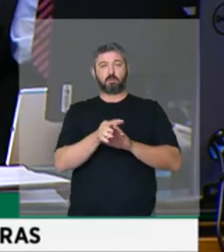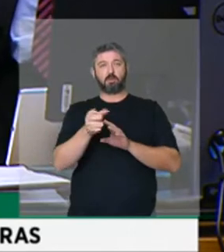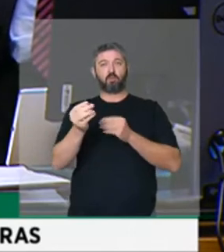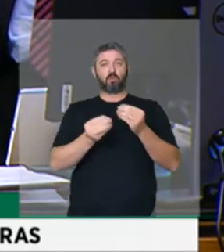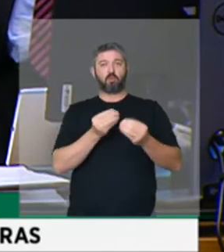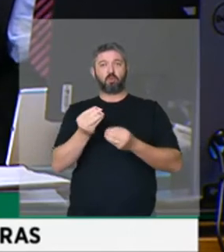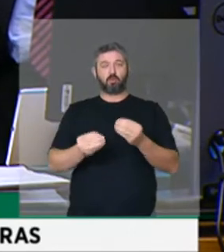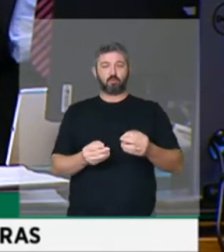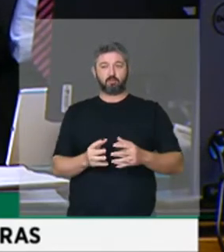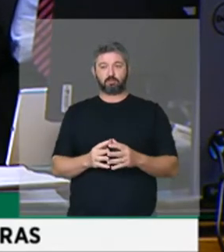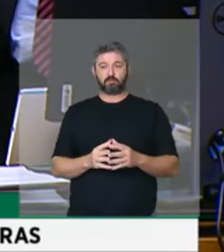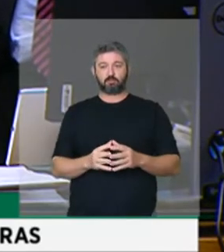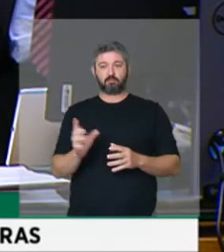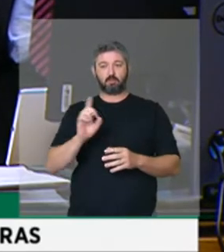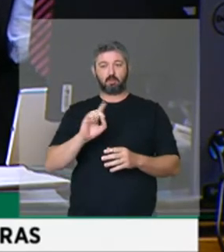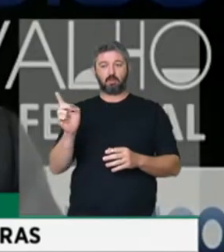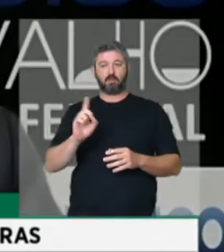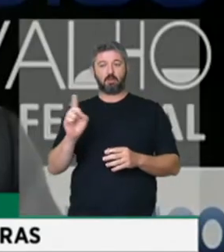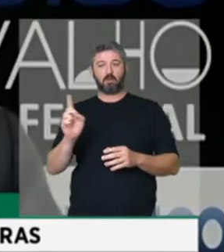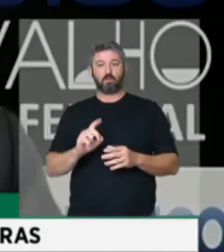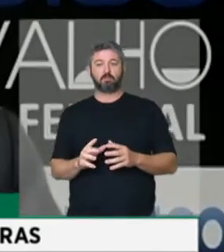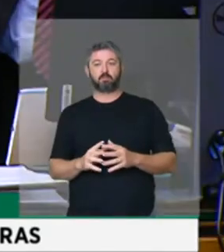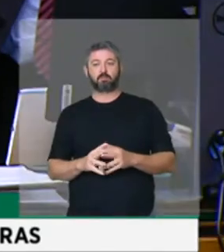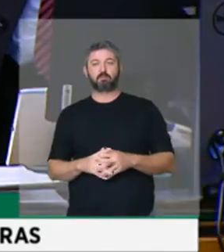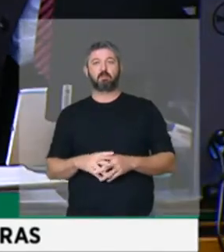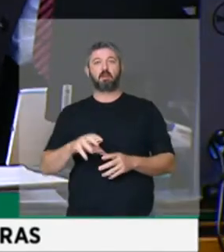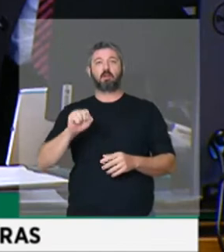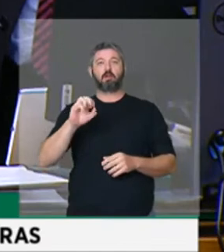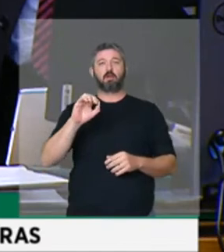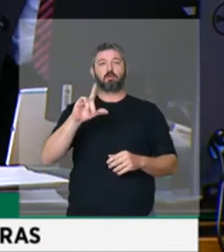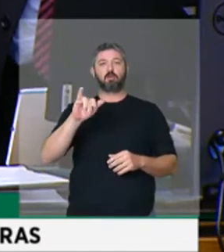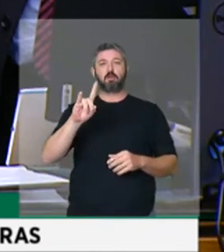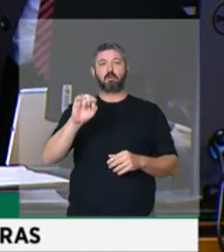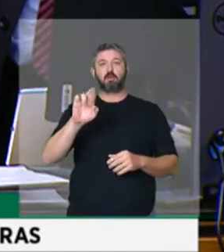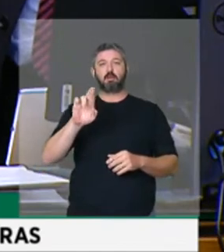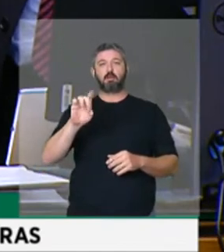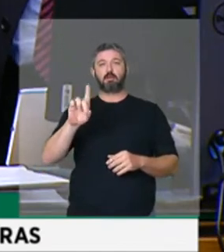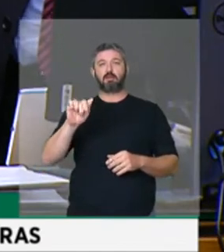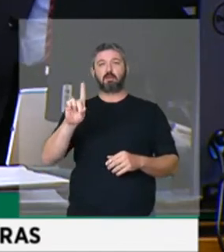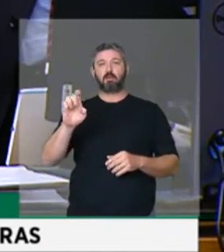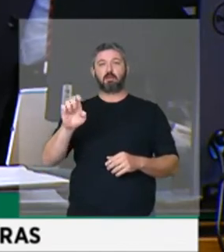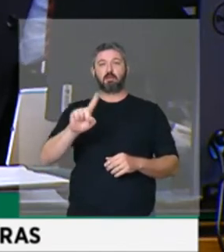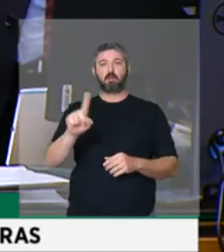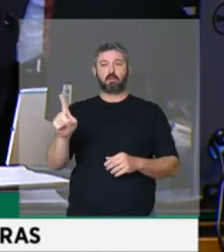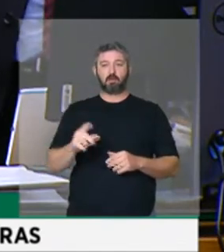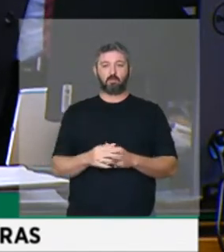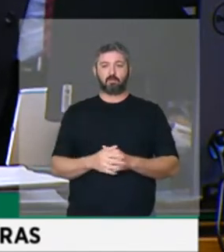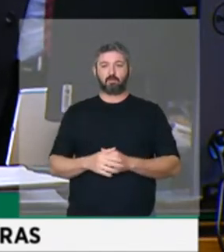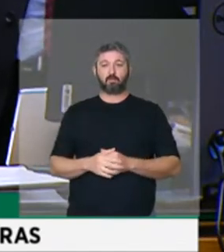OBSTRUÇÃO. COMO ORIENTA O REPUBLICANOS? PSD? [DEPUTADO]: PSD VOTA NÃO E PEDE QUE TODA BANCADA ACOMPANHE O VOTO NÃO COMO ORIENTADO PELO PARTIDO.